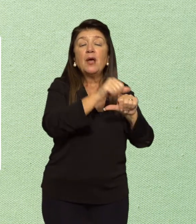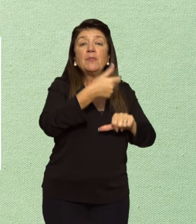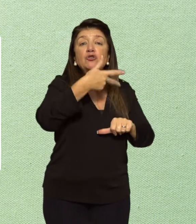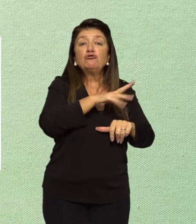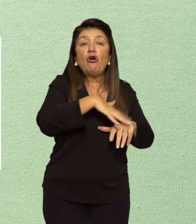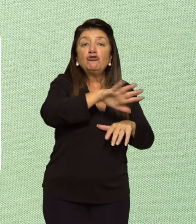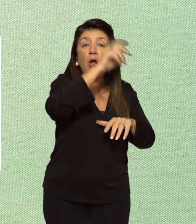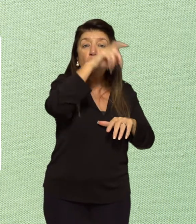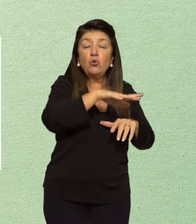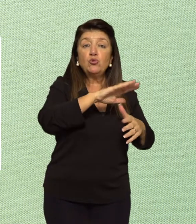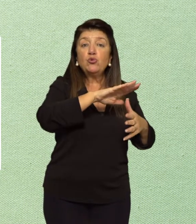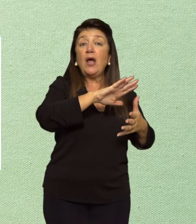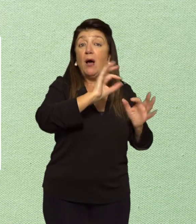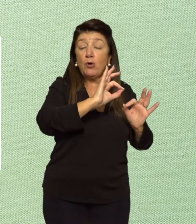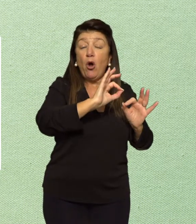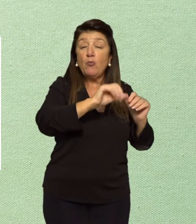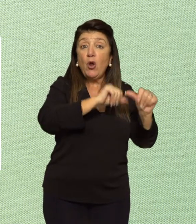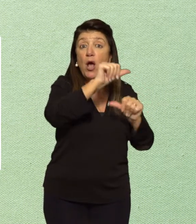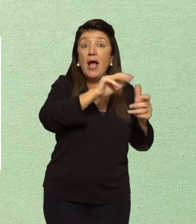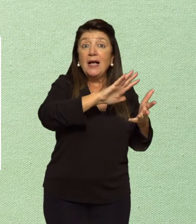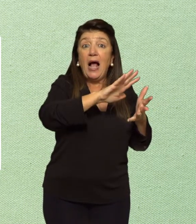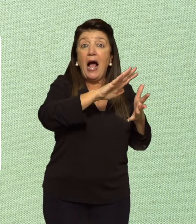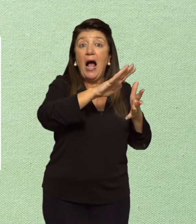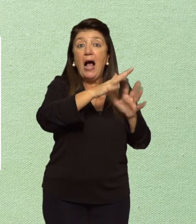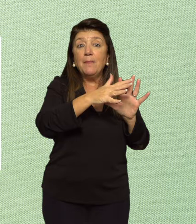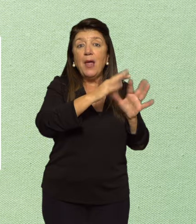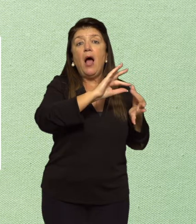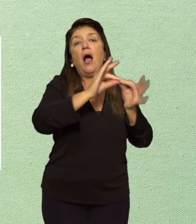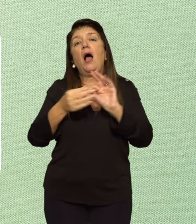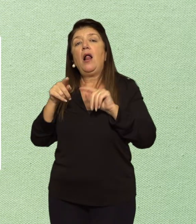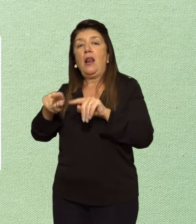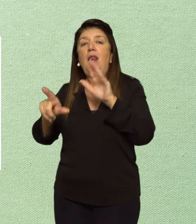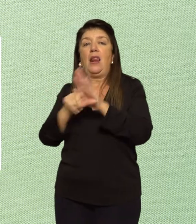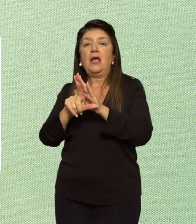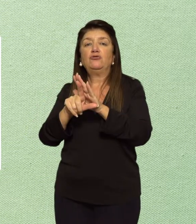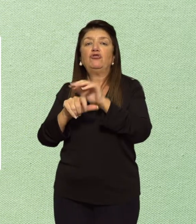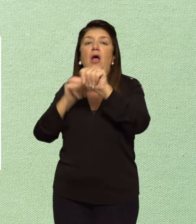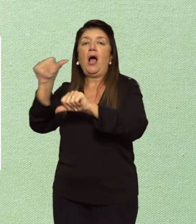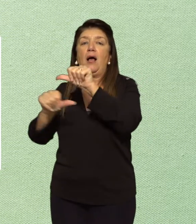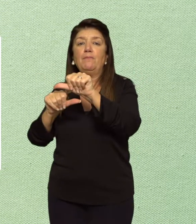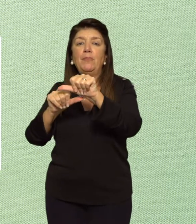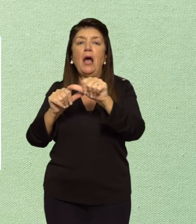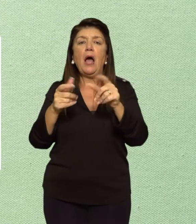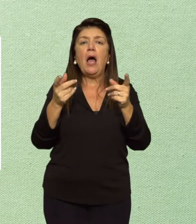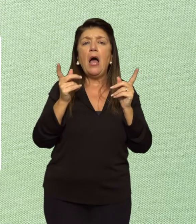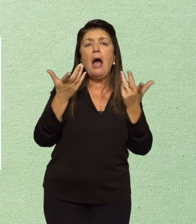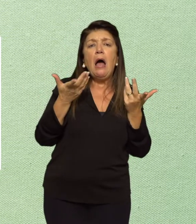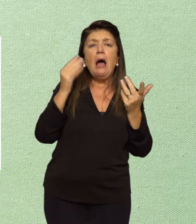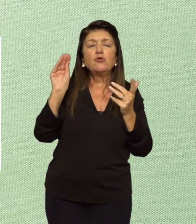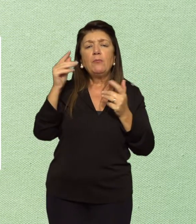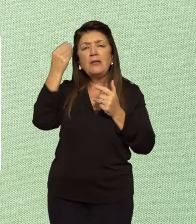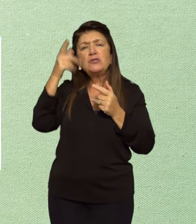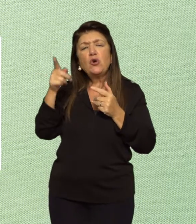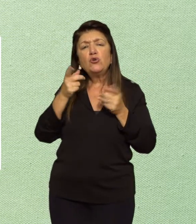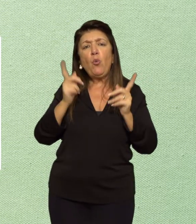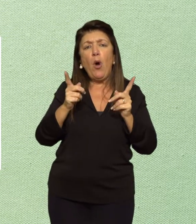i cambiamenti dal punto di vista legislativo. Secondo te qual è la direzione più